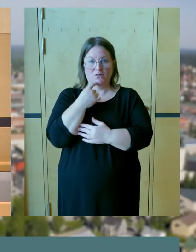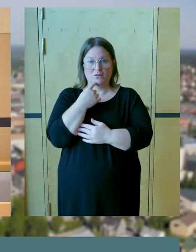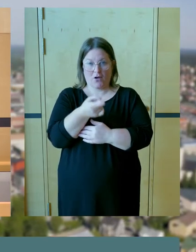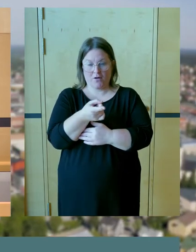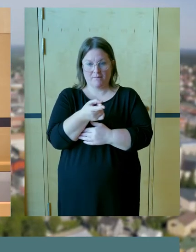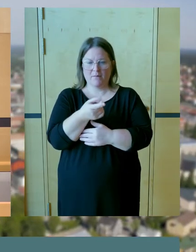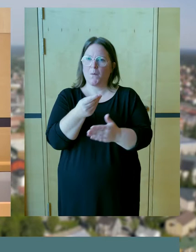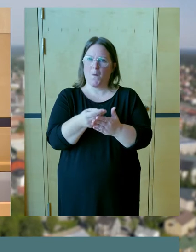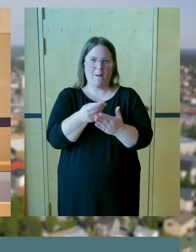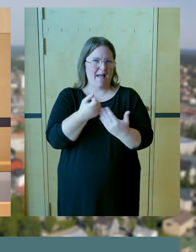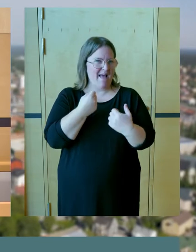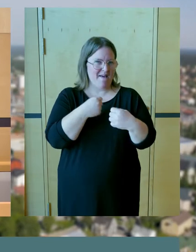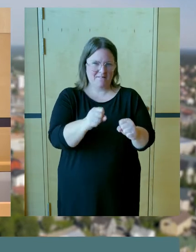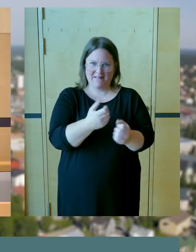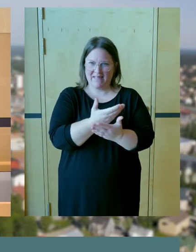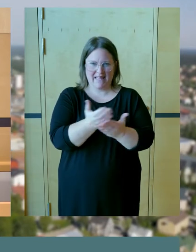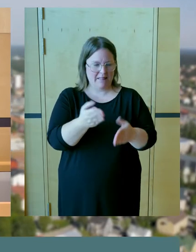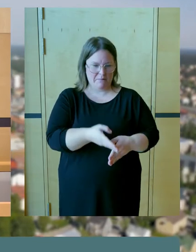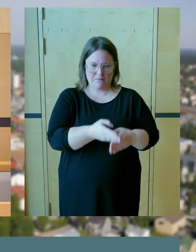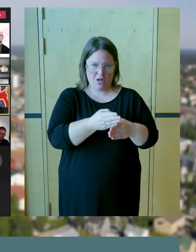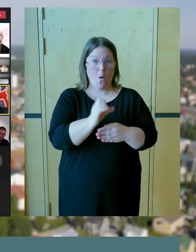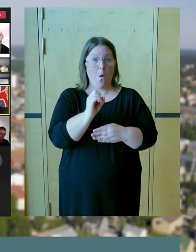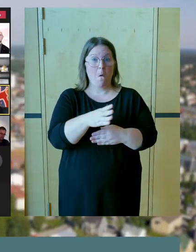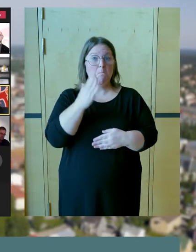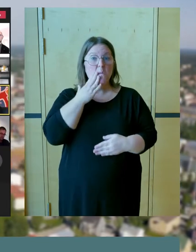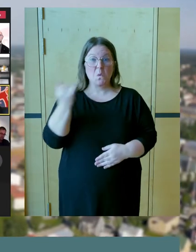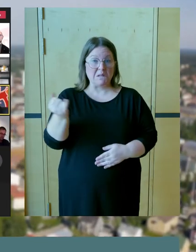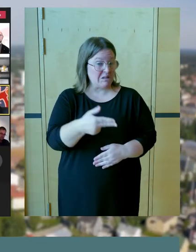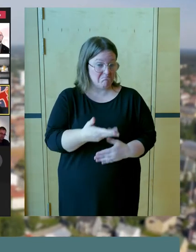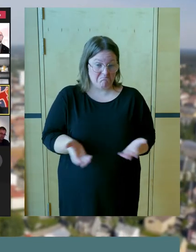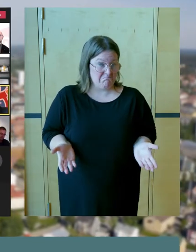Vegan vill inte ha någon som vill bo där Jag tror jag är